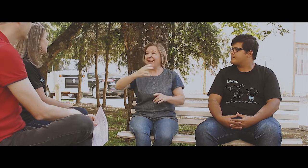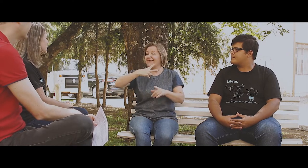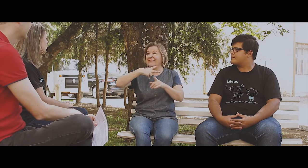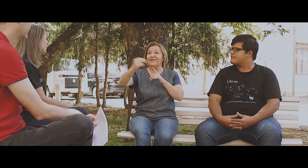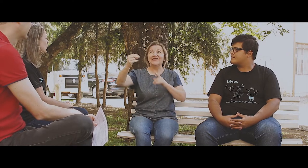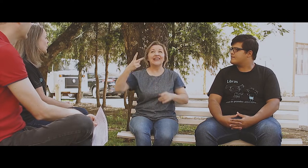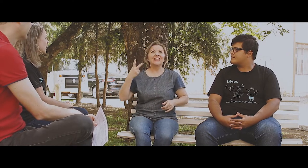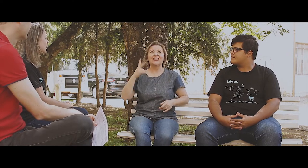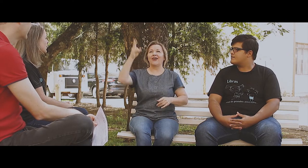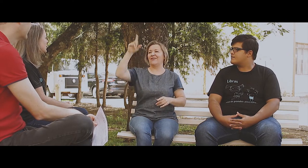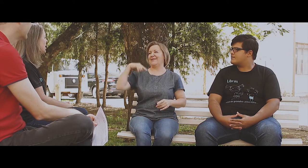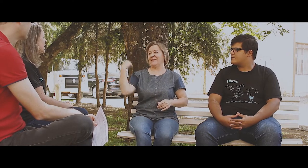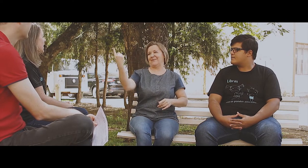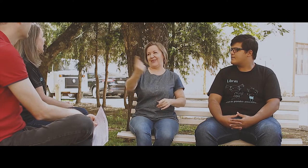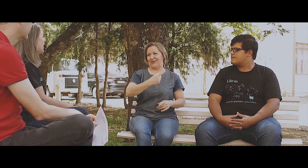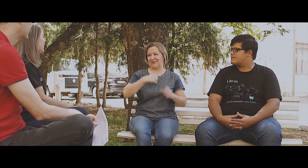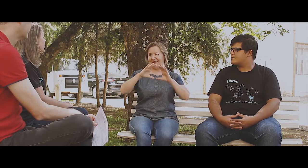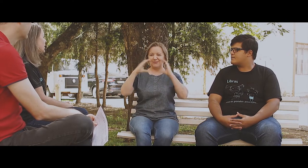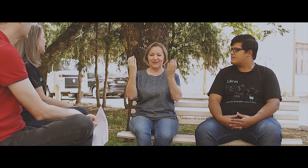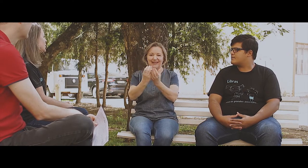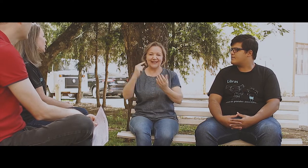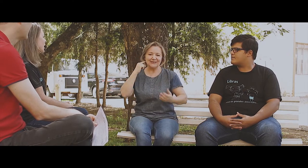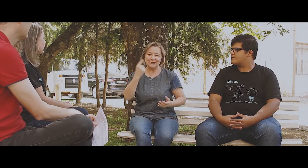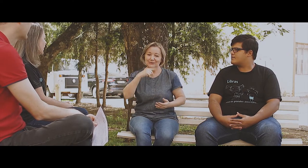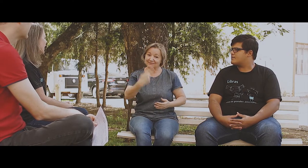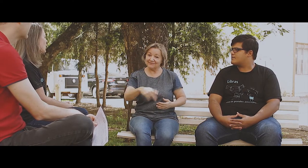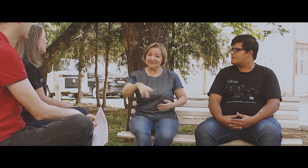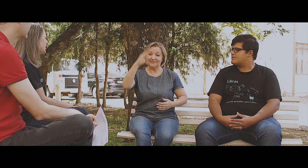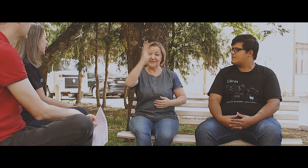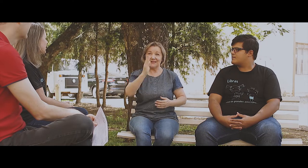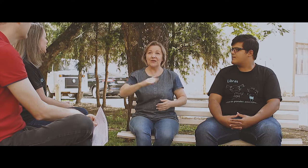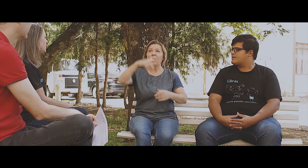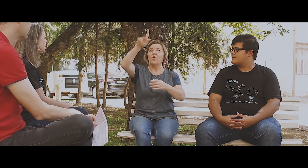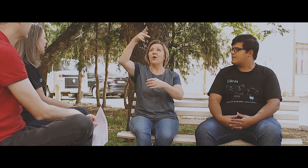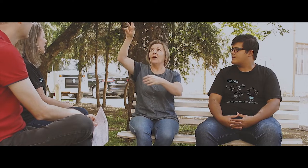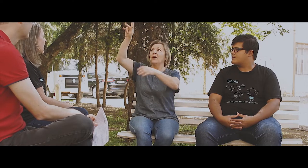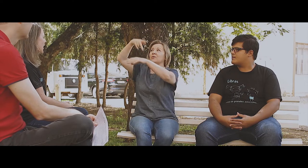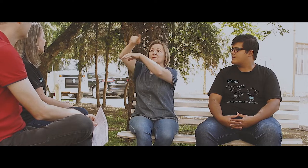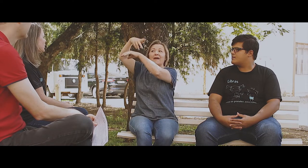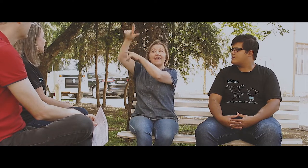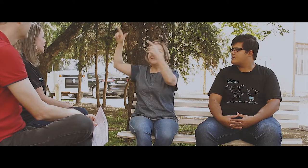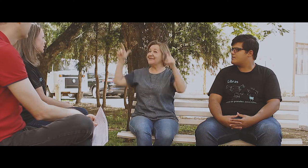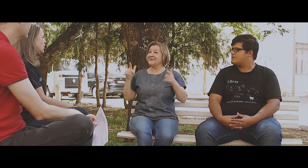esses dois documentos foram uma vitória para a comunidade surda aqui do Brasil e